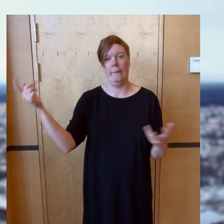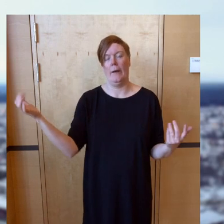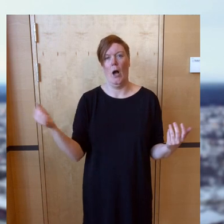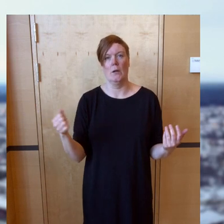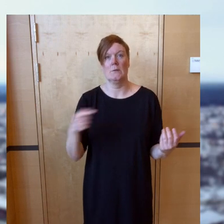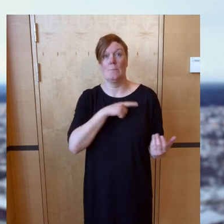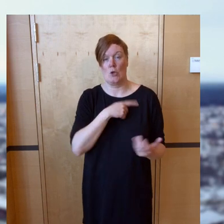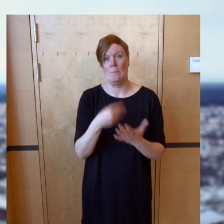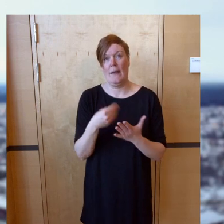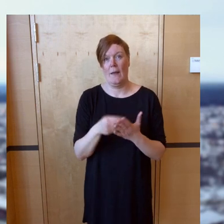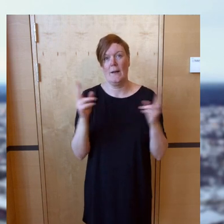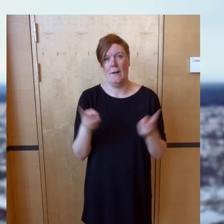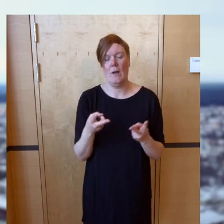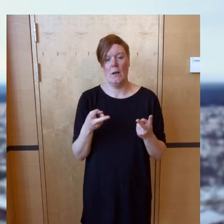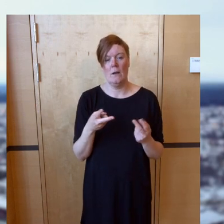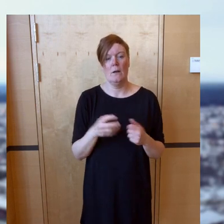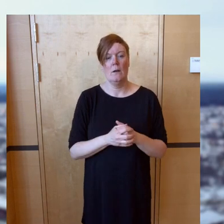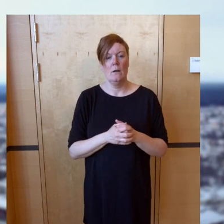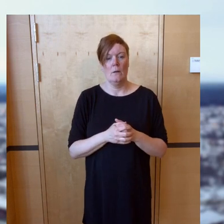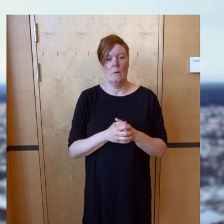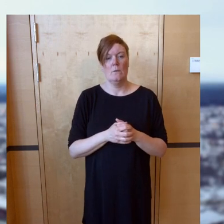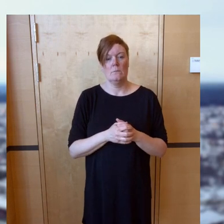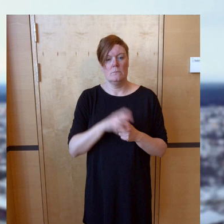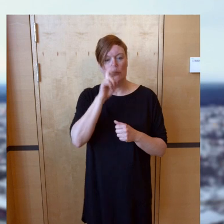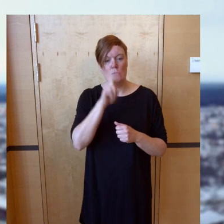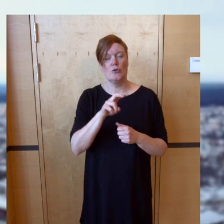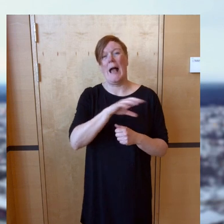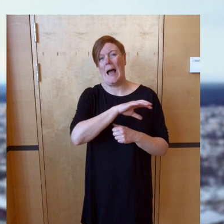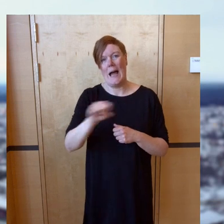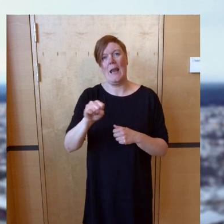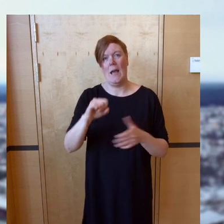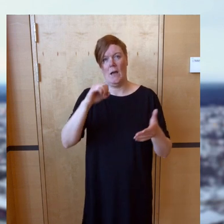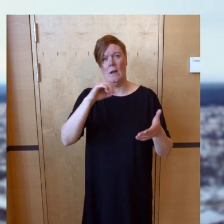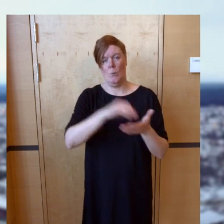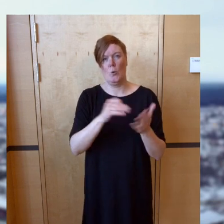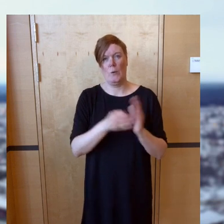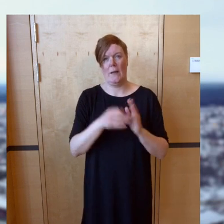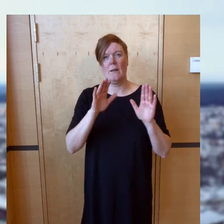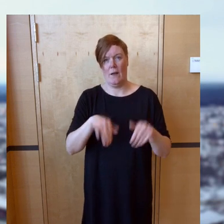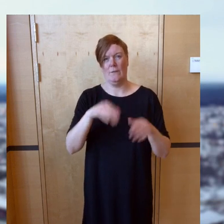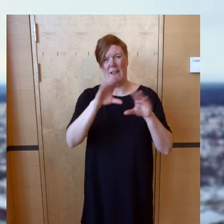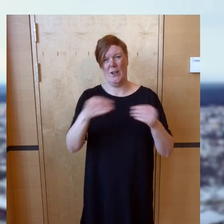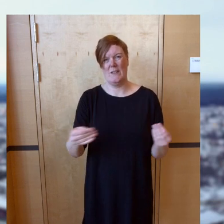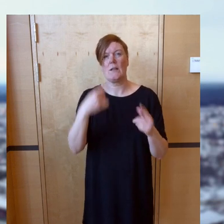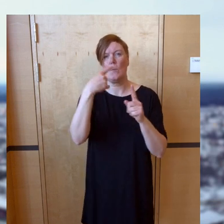Och samtliga färdigställda projekt Redovisade ett positivt utfall jämfört med budget